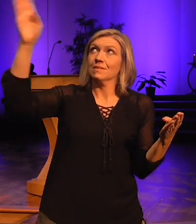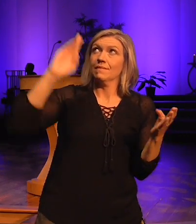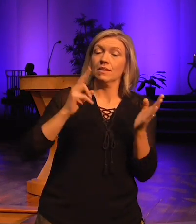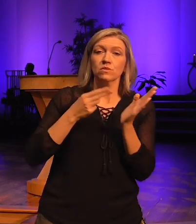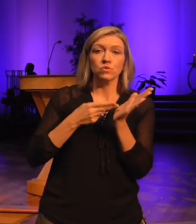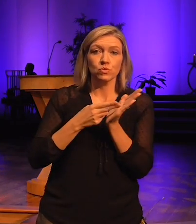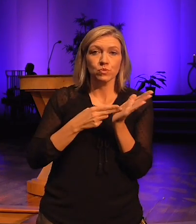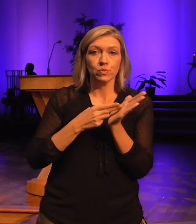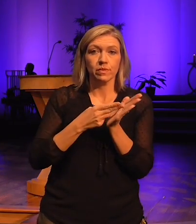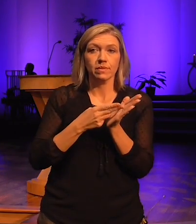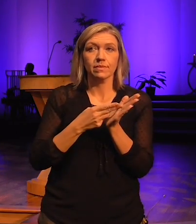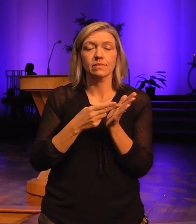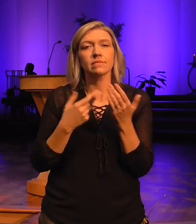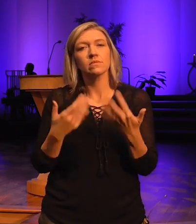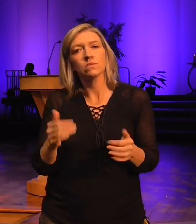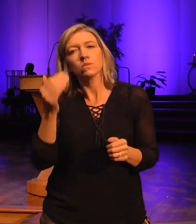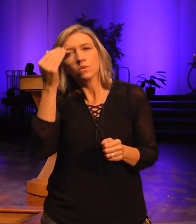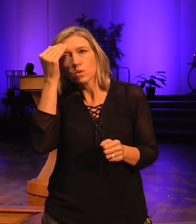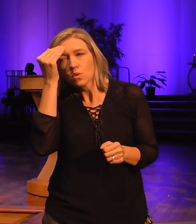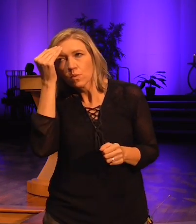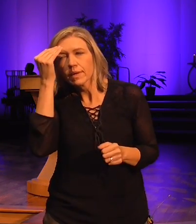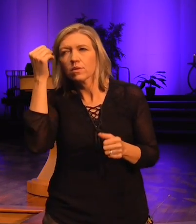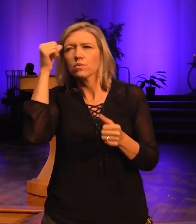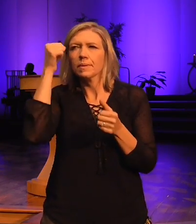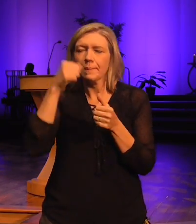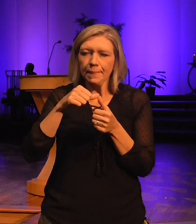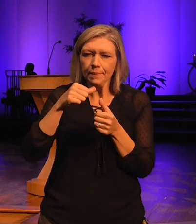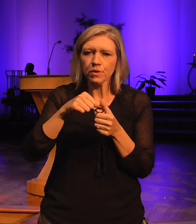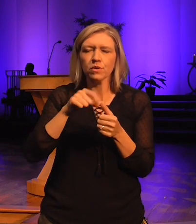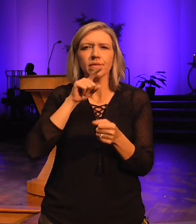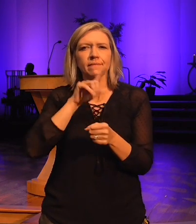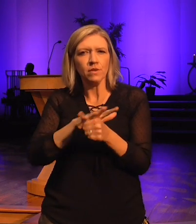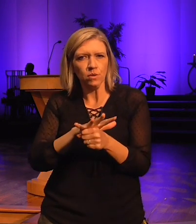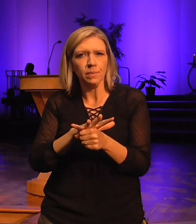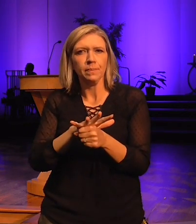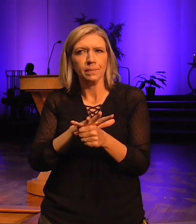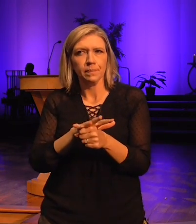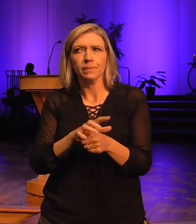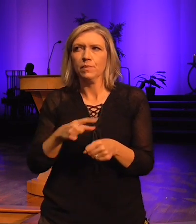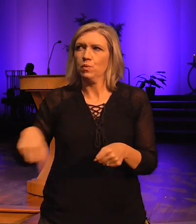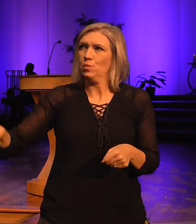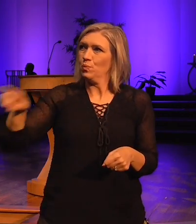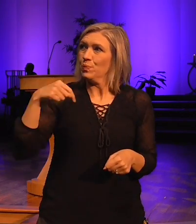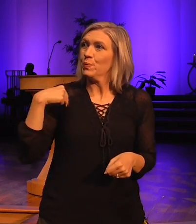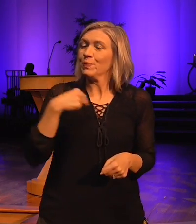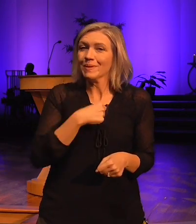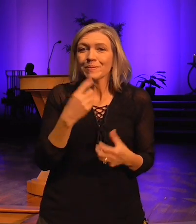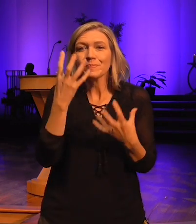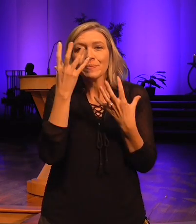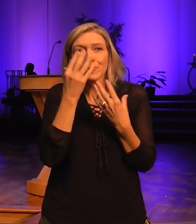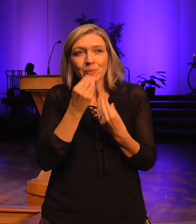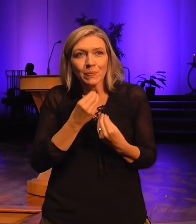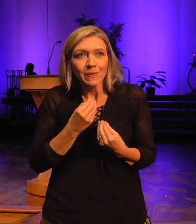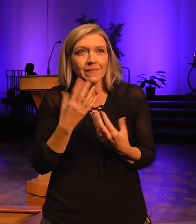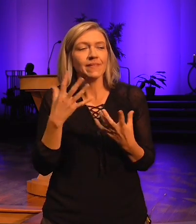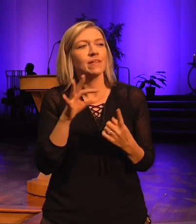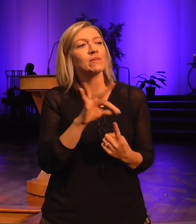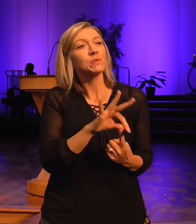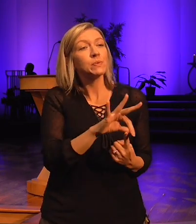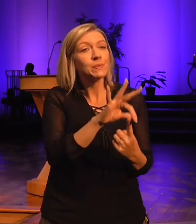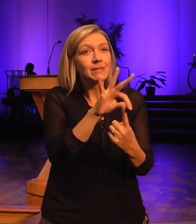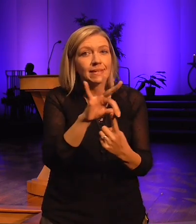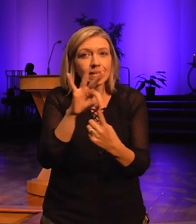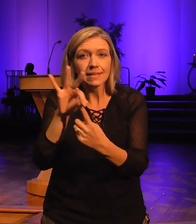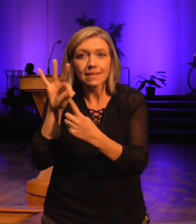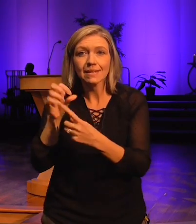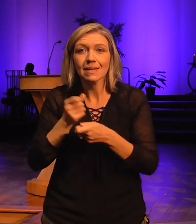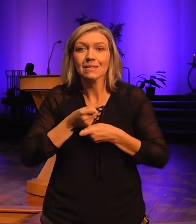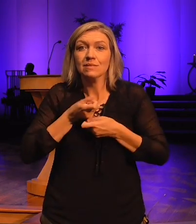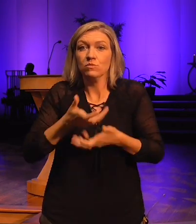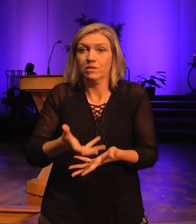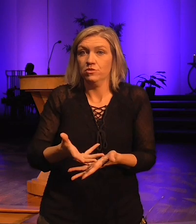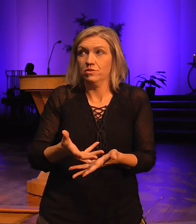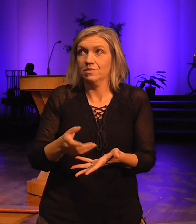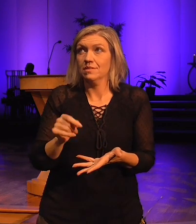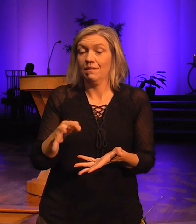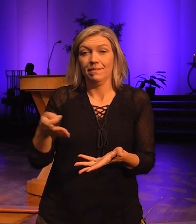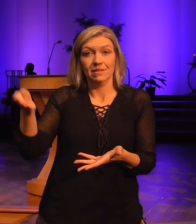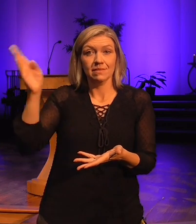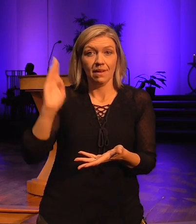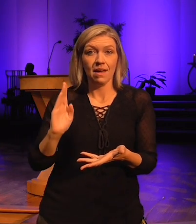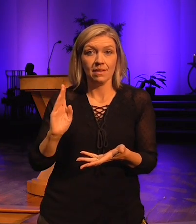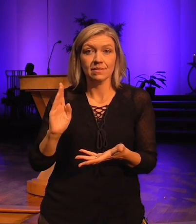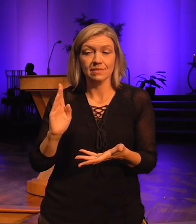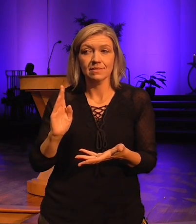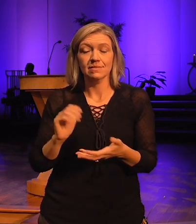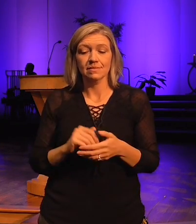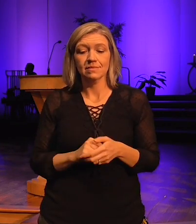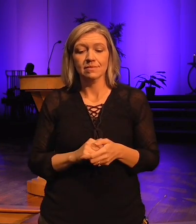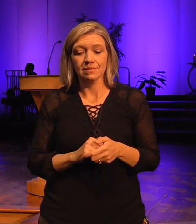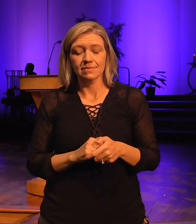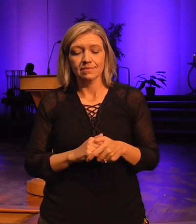recordando y afirmando que somos estas hermosas y únicas expresiones de lo Divino y por eso